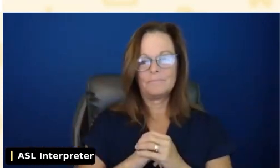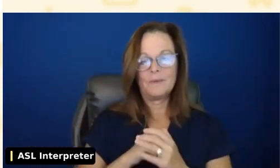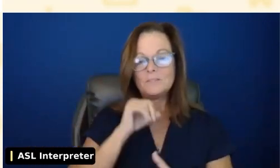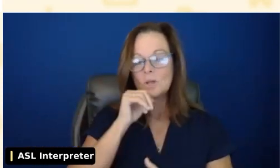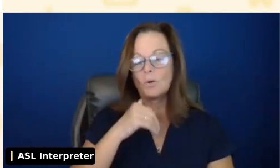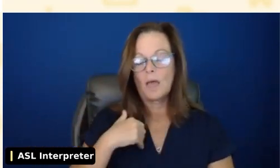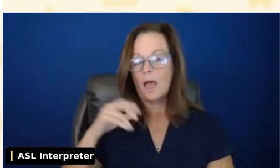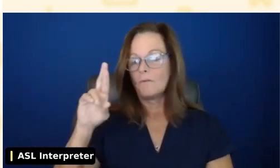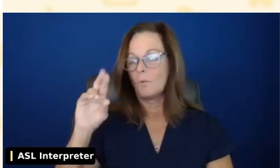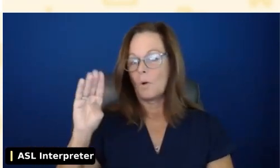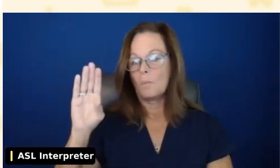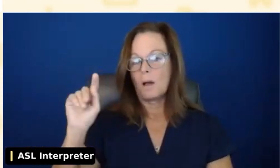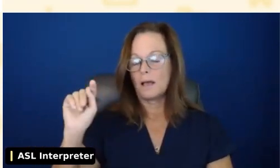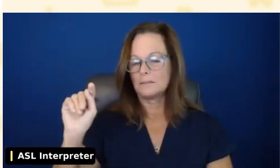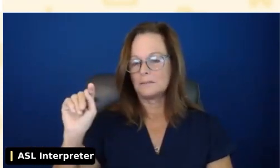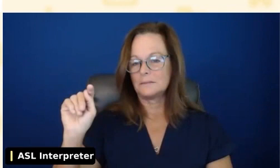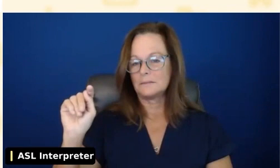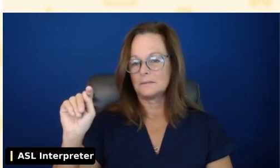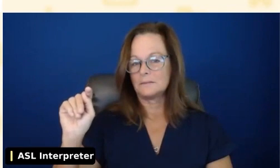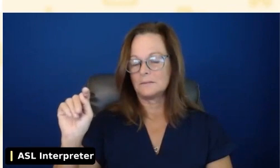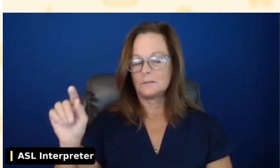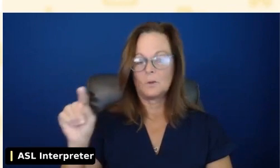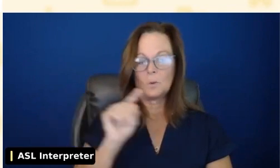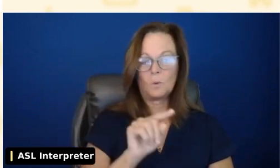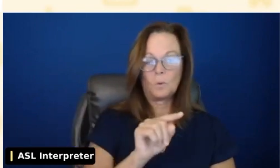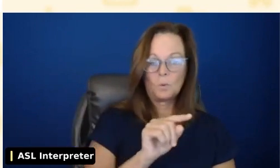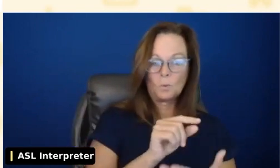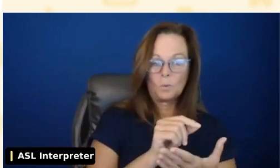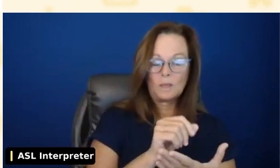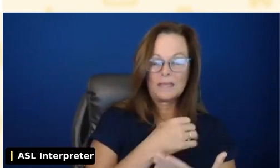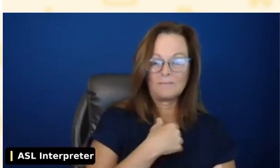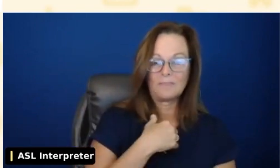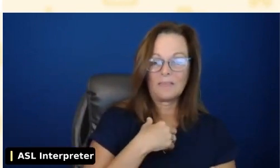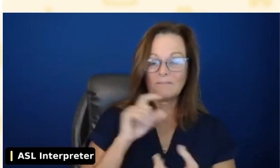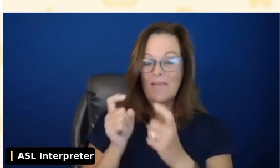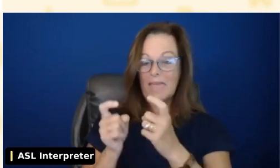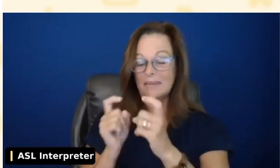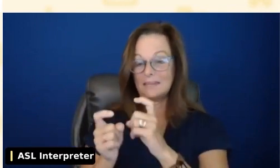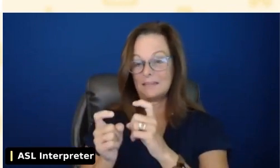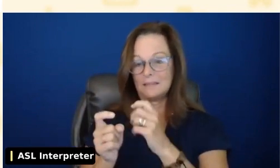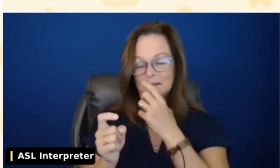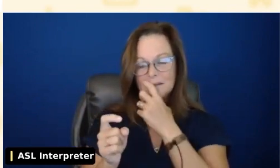Porque básicamente cuando se trata de vistas de edición, tenemos ATAG